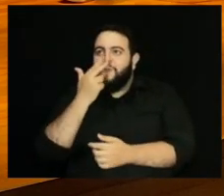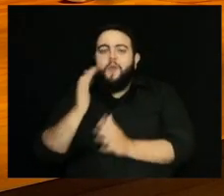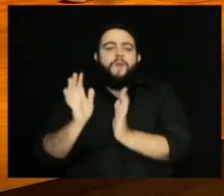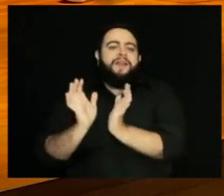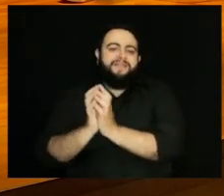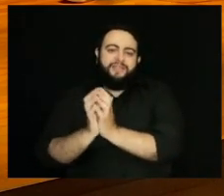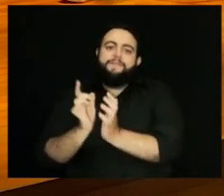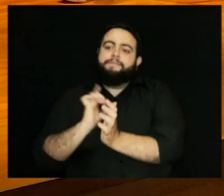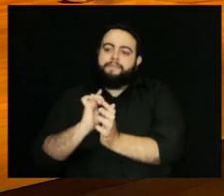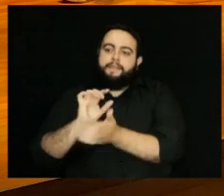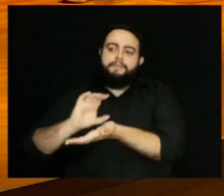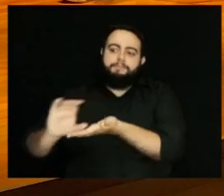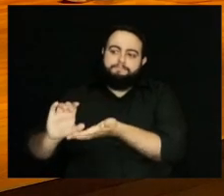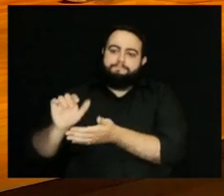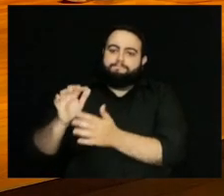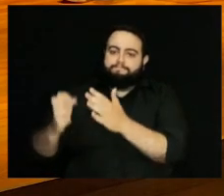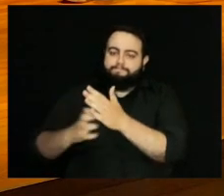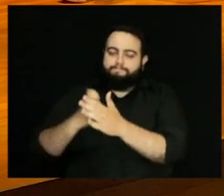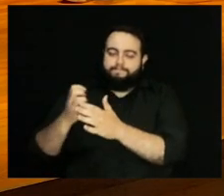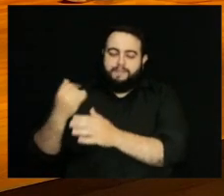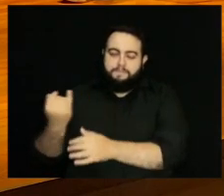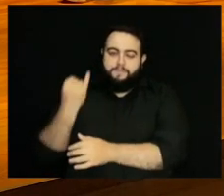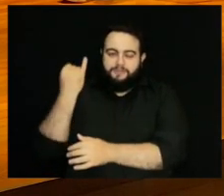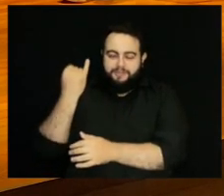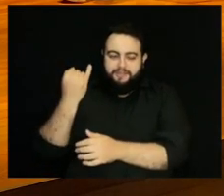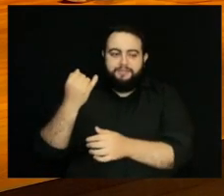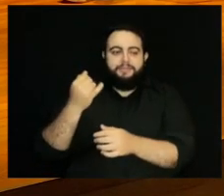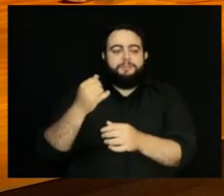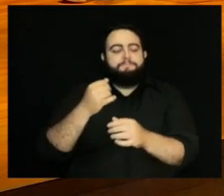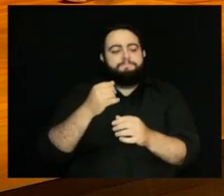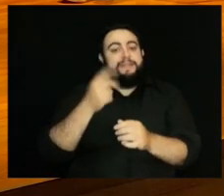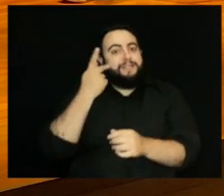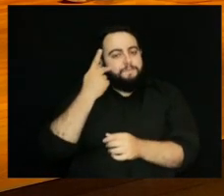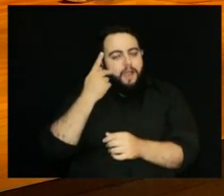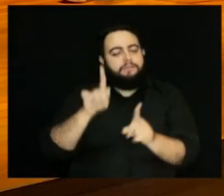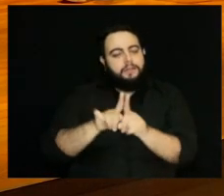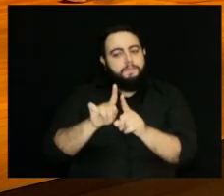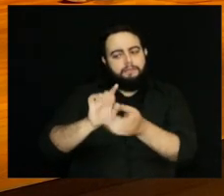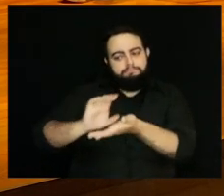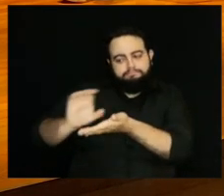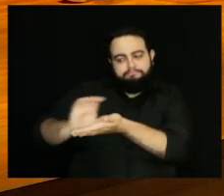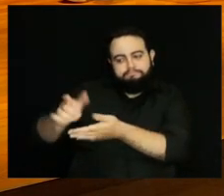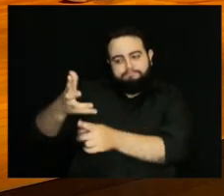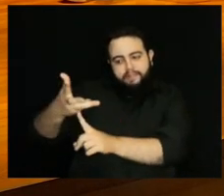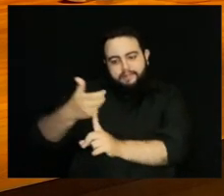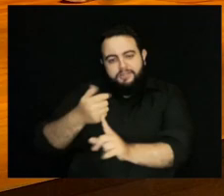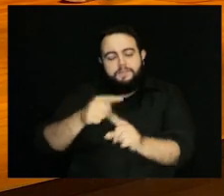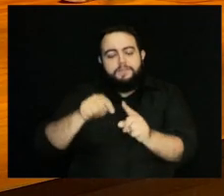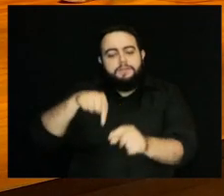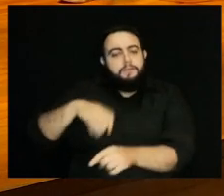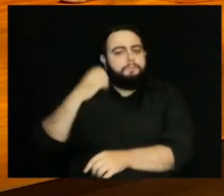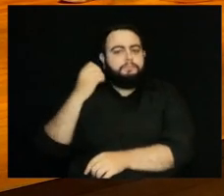lá, uma gravadora importante, São Paulo teve né. Então o Porto Alegre não teve uma gravadora que